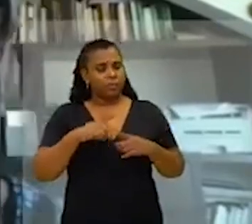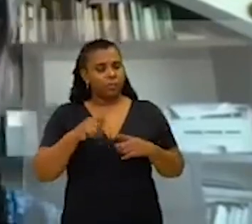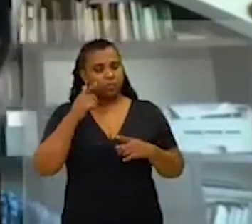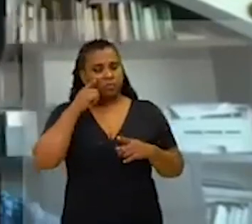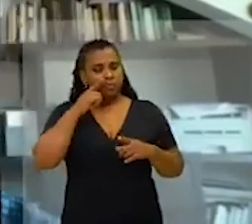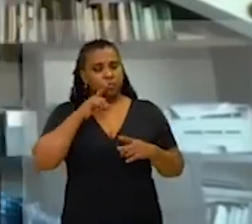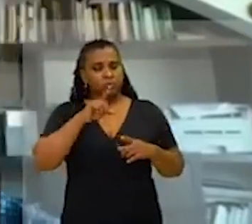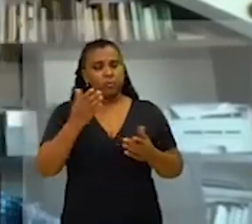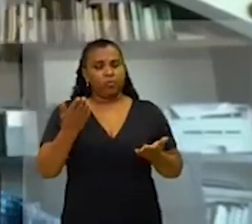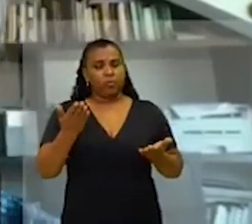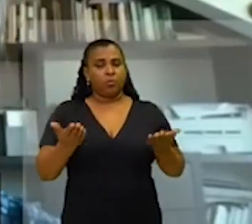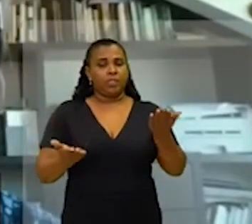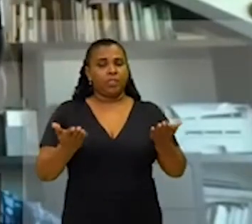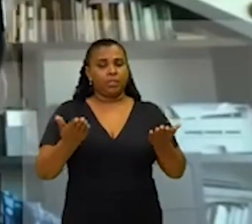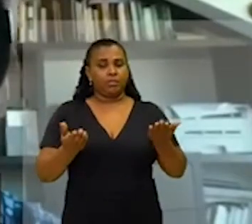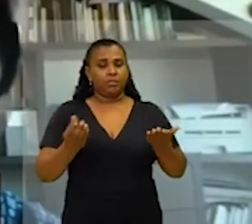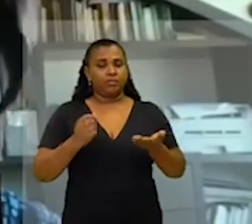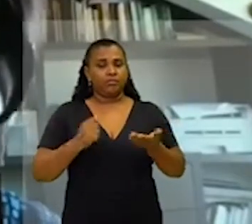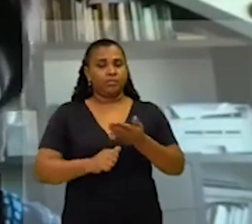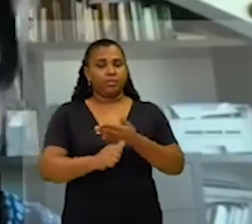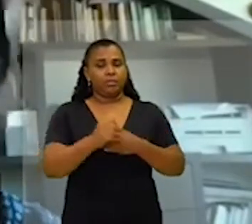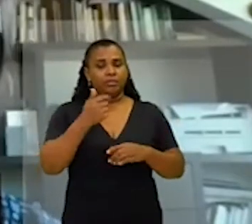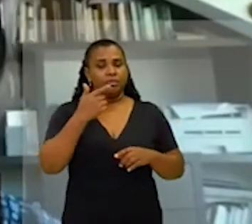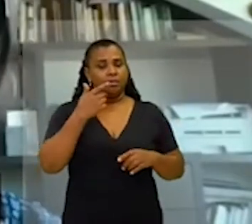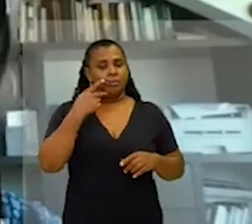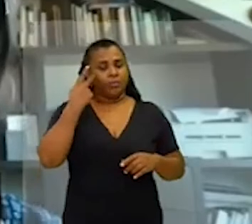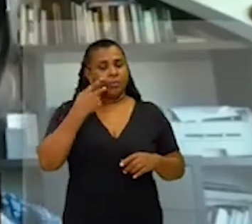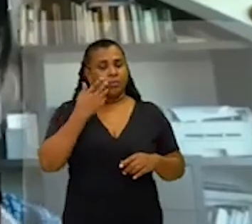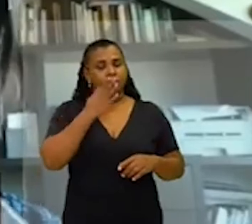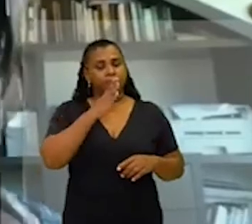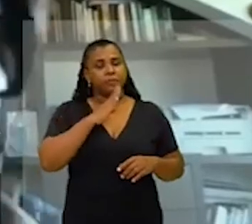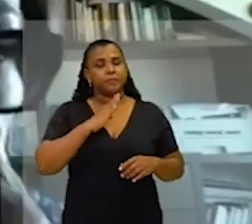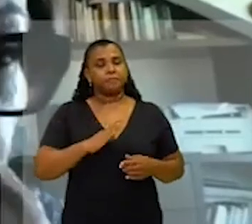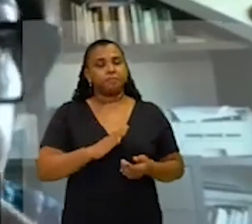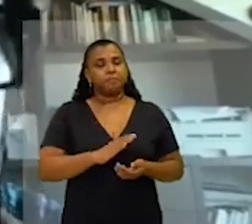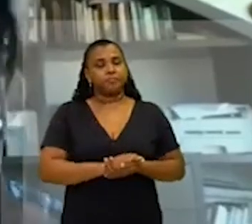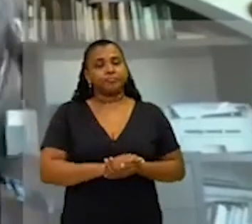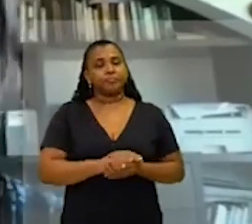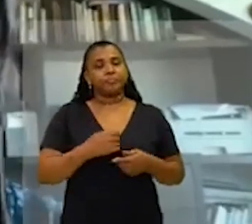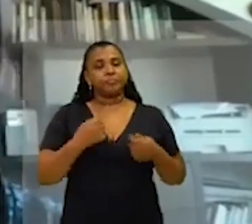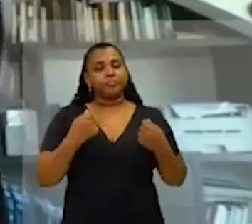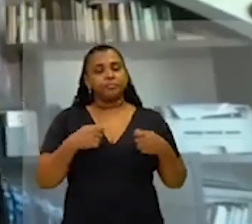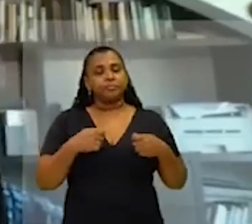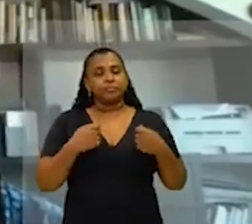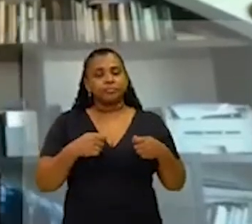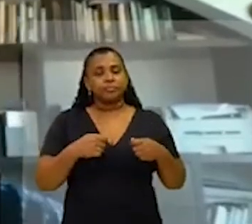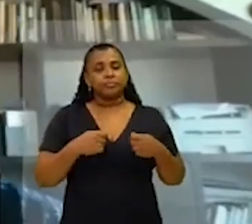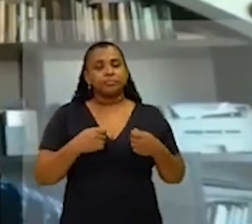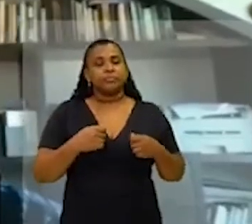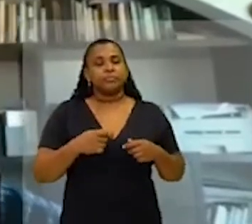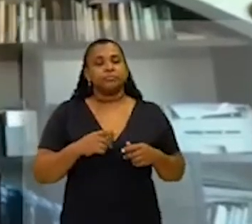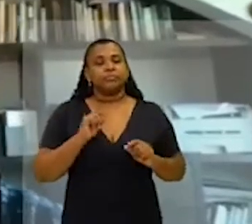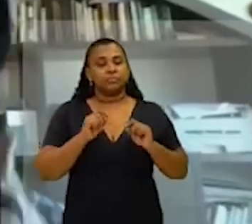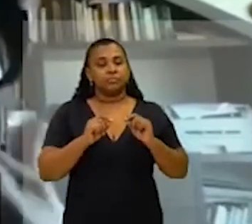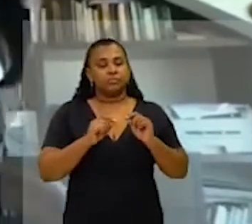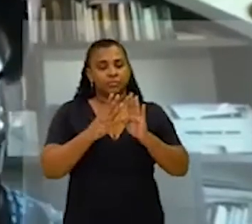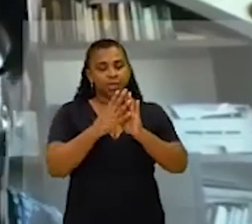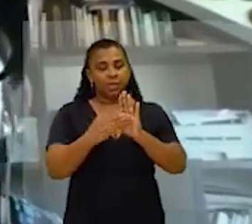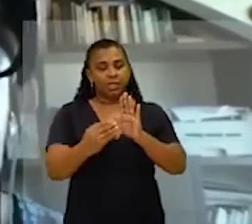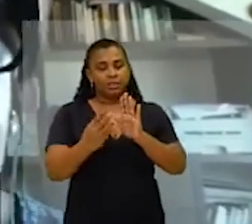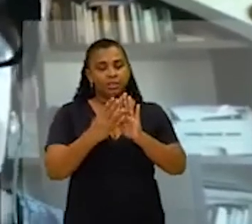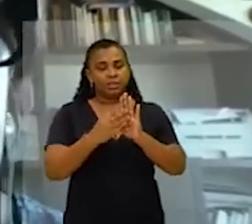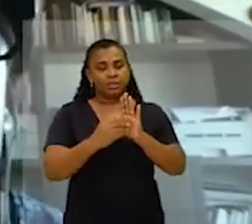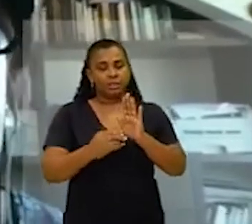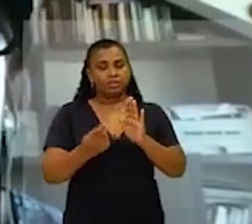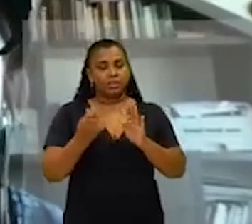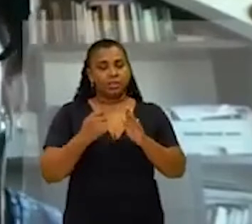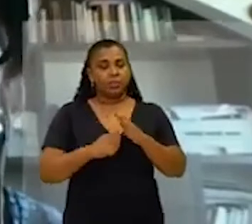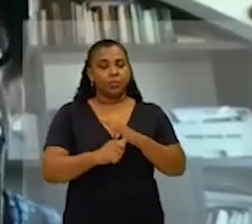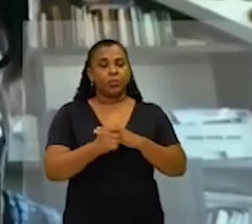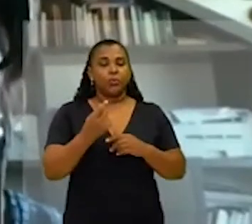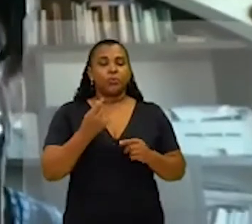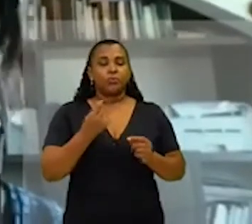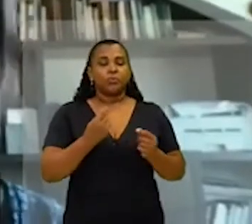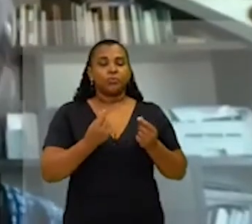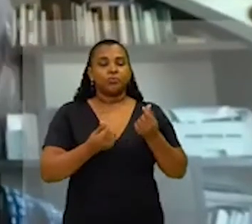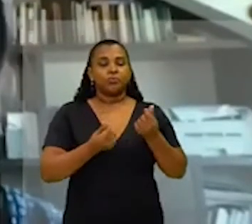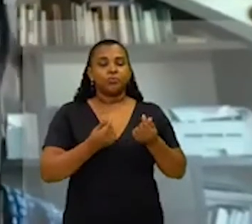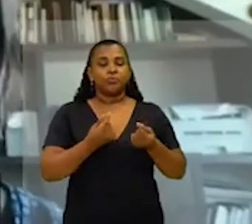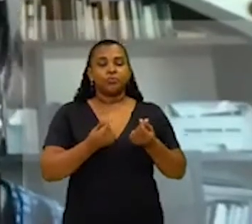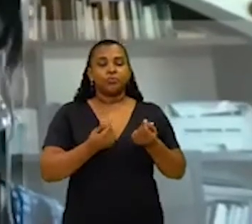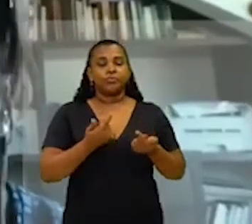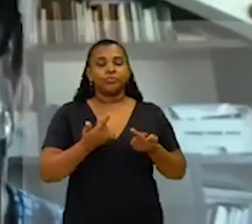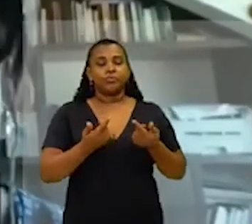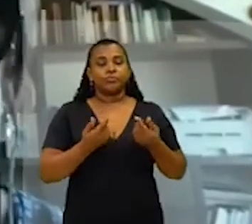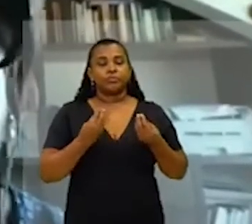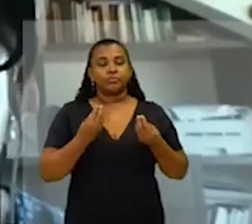do financiamento da política no Brasil lá é preciso em aqui exemplo de recursos na de usar